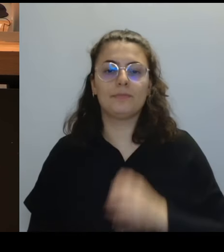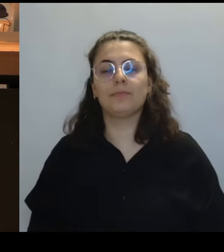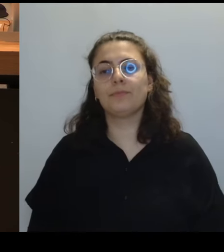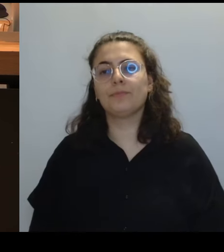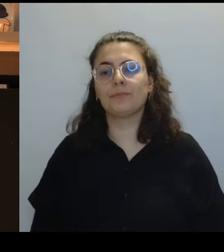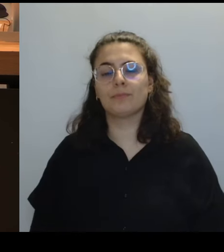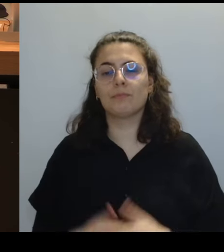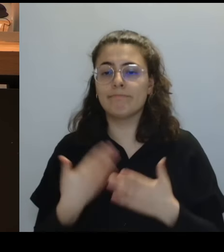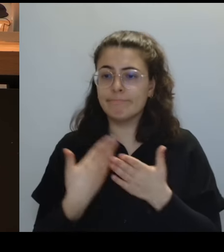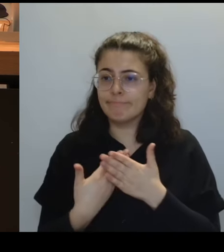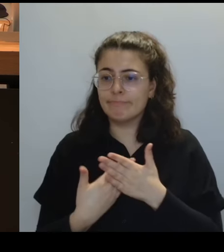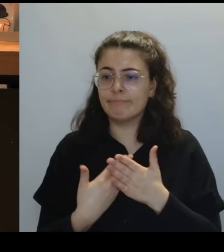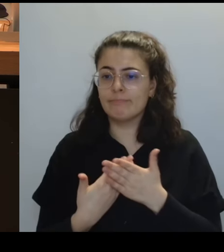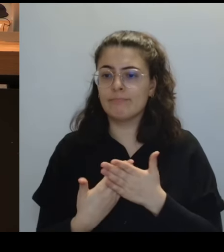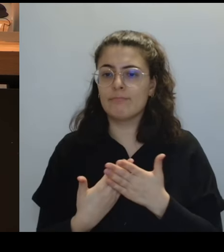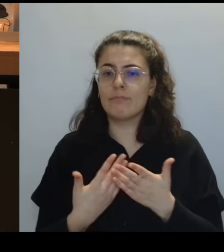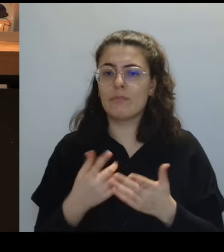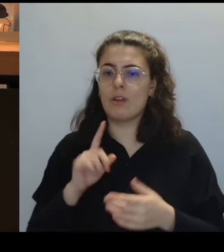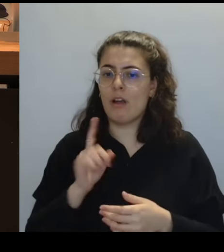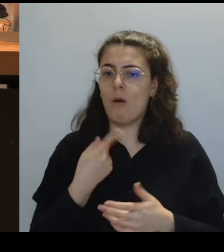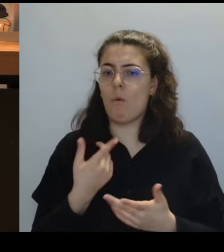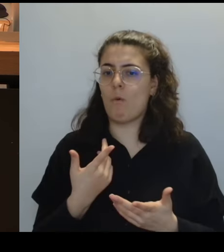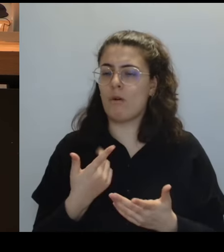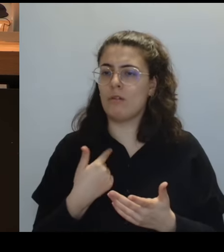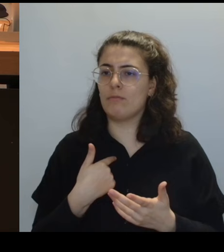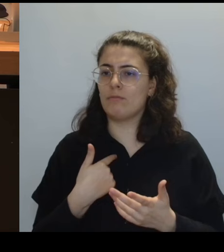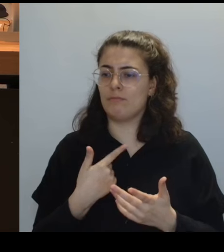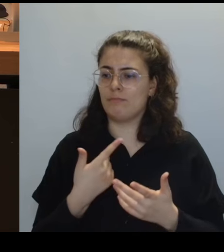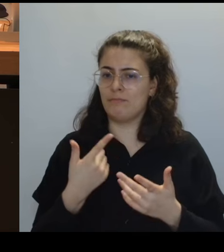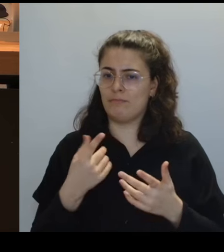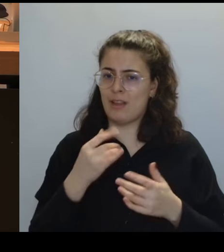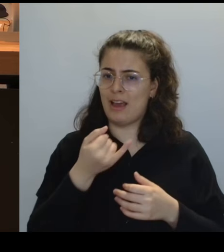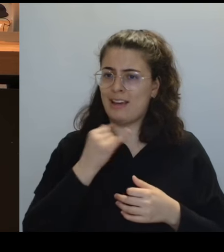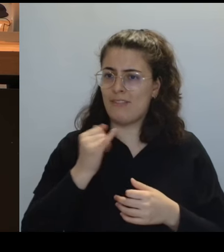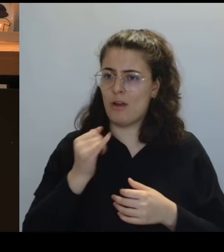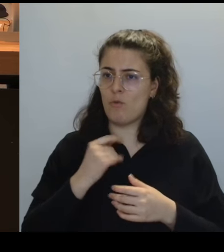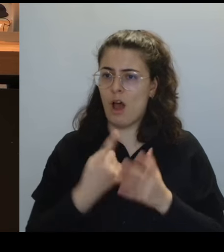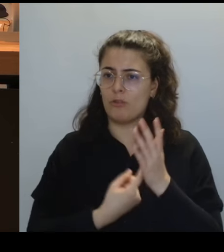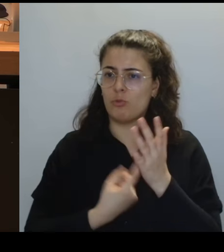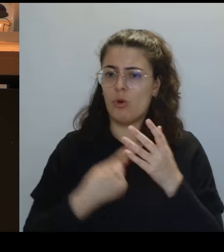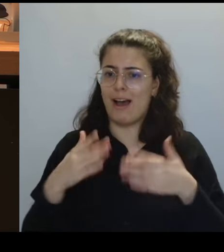individuellen Anspruchs auf Asyl, dass jeder Asylantrag, ob aus Syrien,